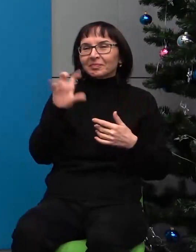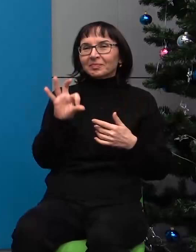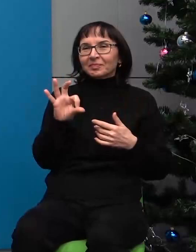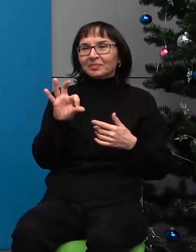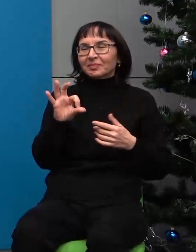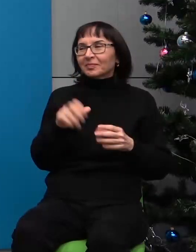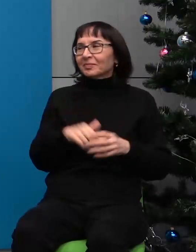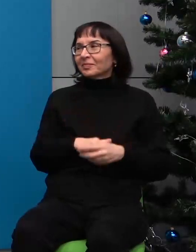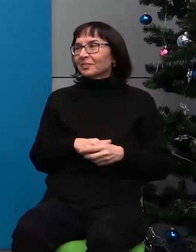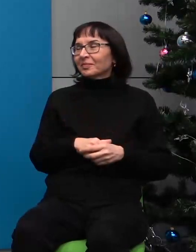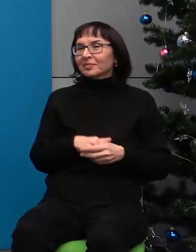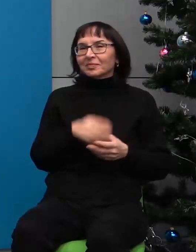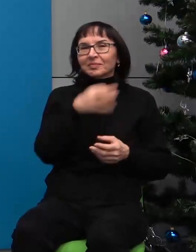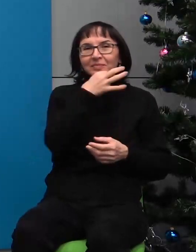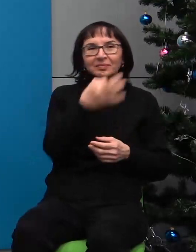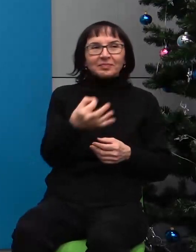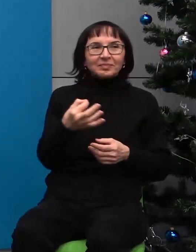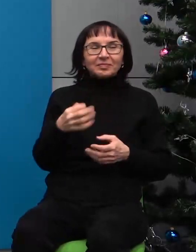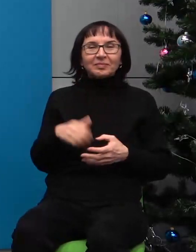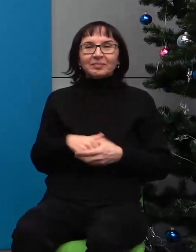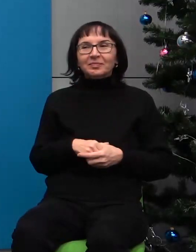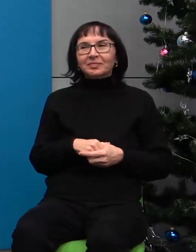Pytanie od państwa.